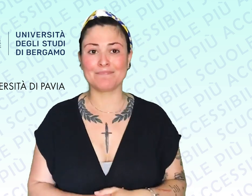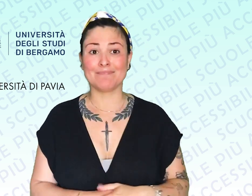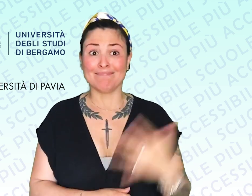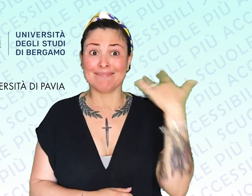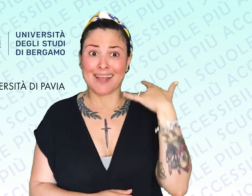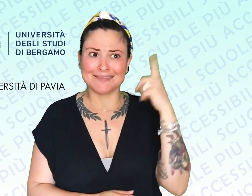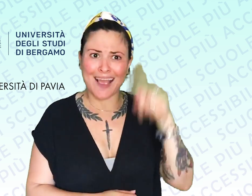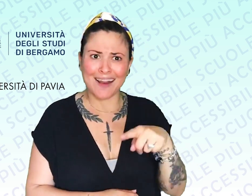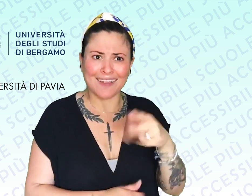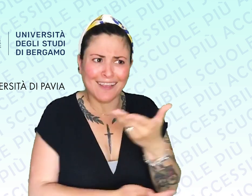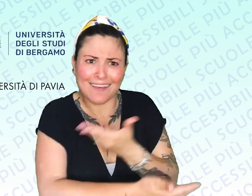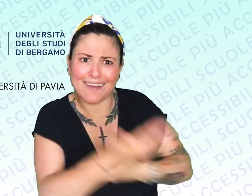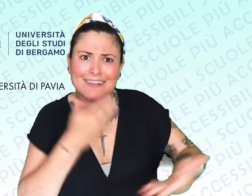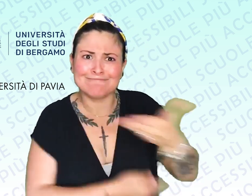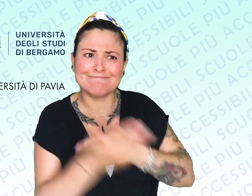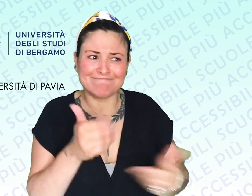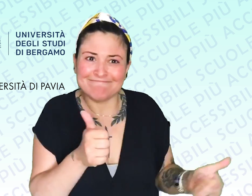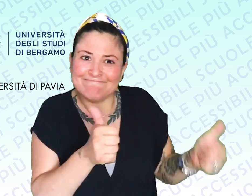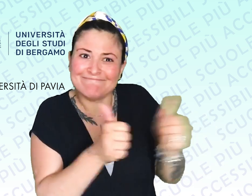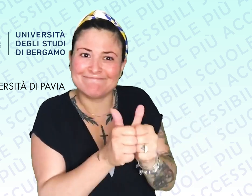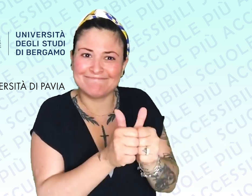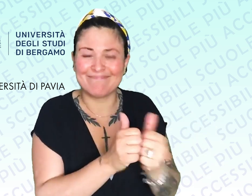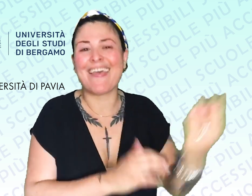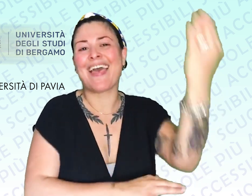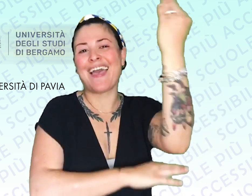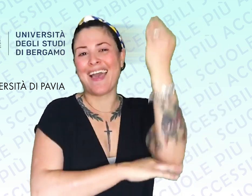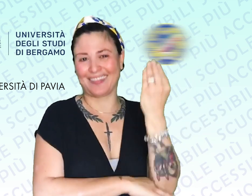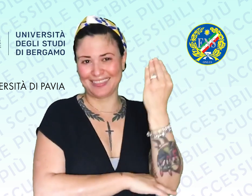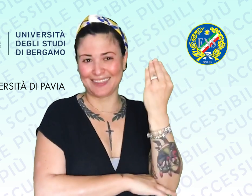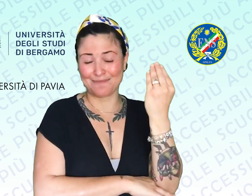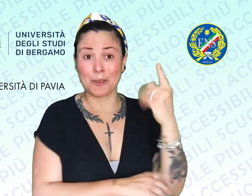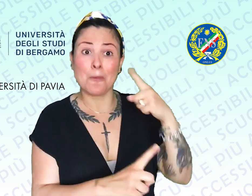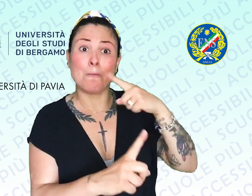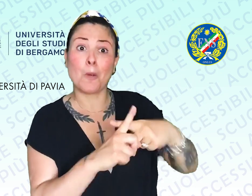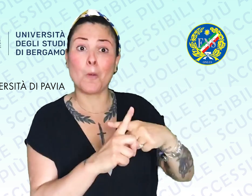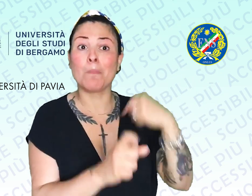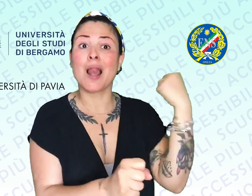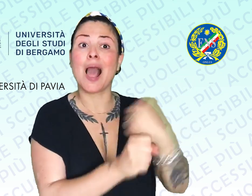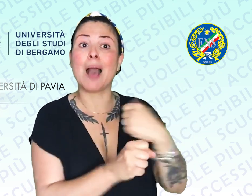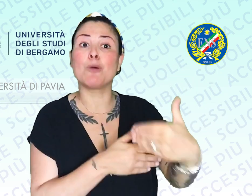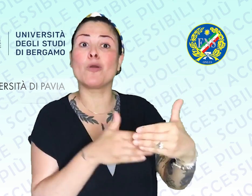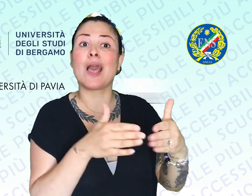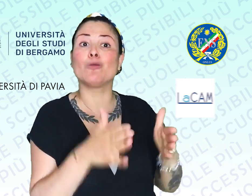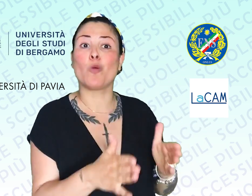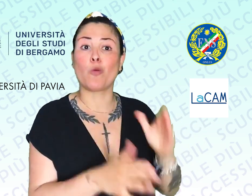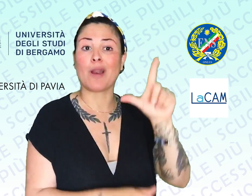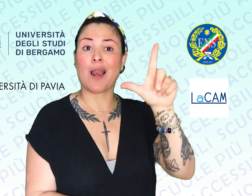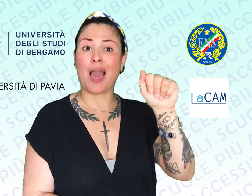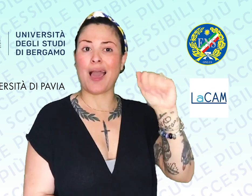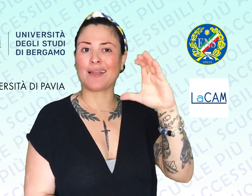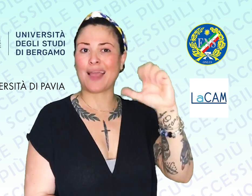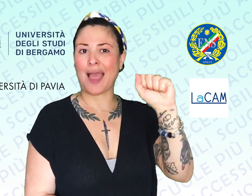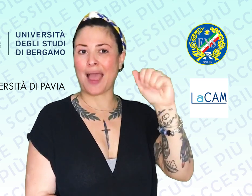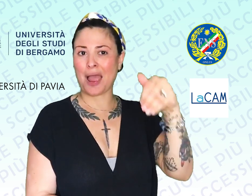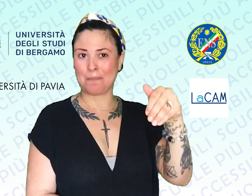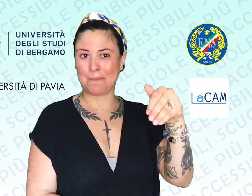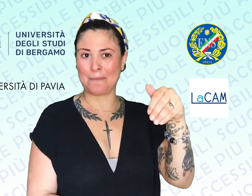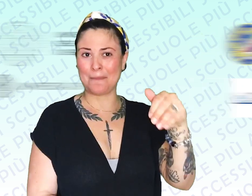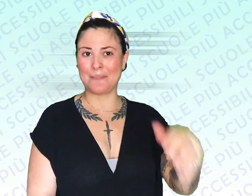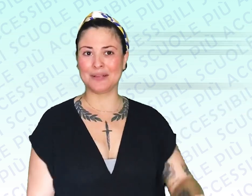che ha visto la collaborazione dell'ENS e del Laboratorio LaCAM in veste di partner.